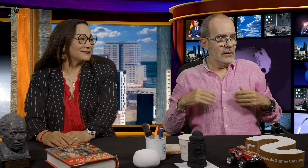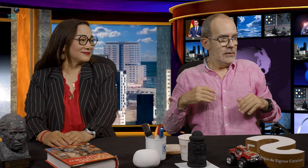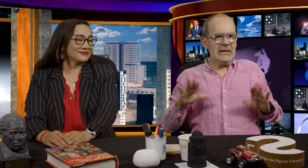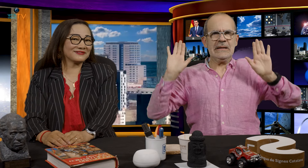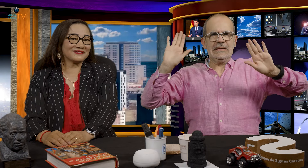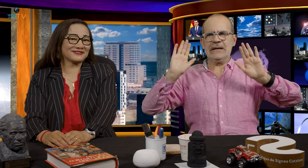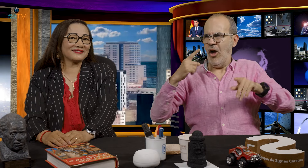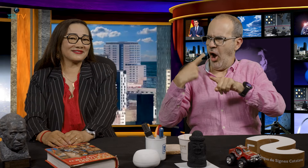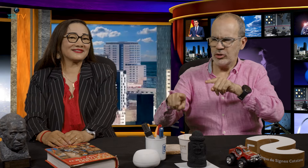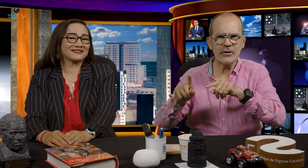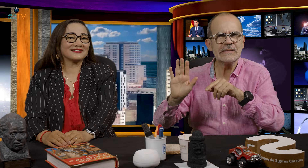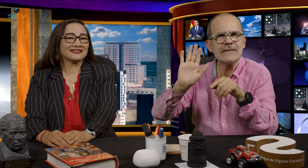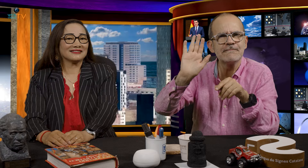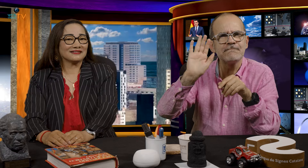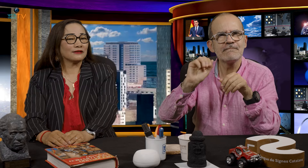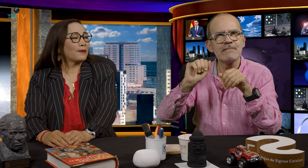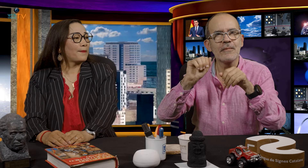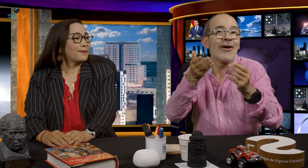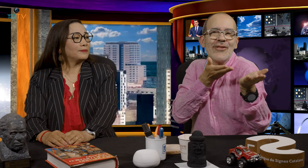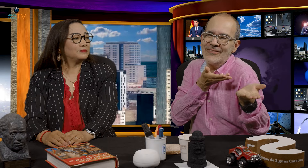Vamos a otros signos ¿Cómo se signa “novio”?